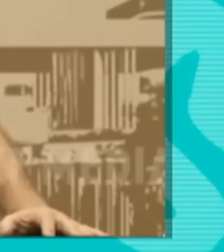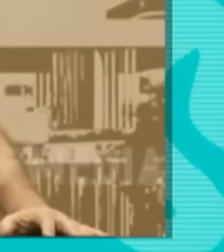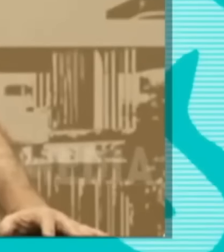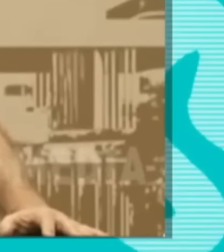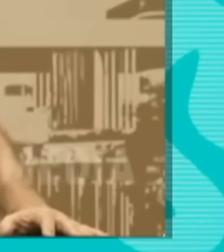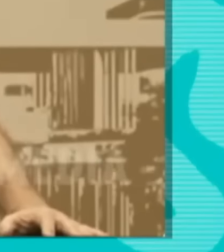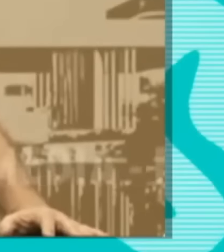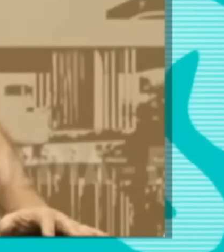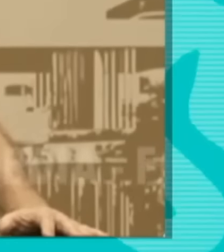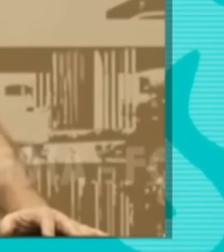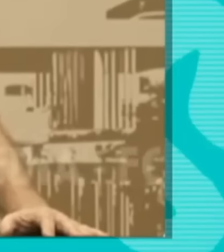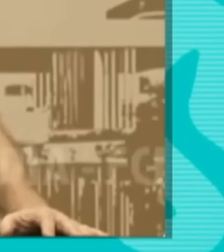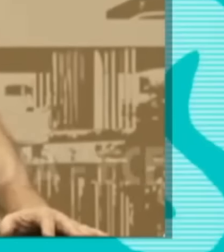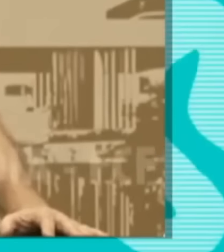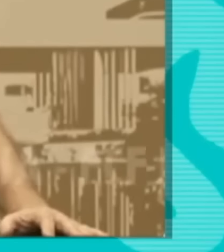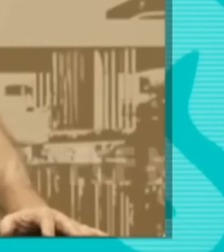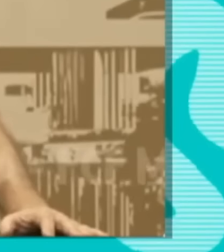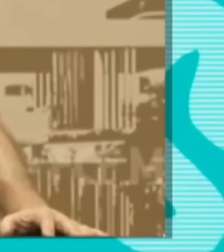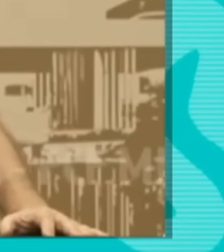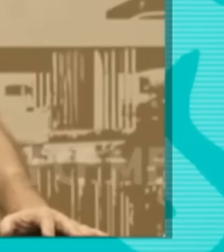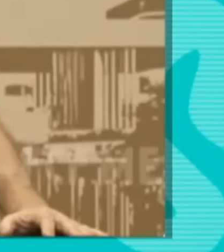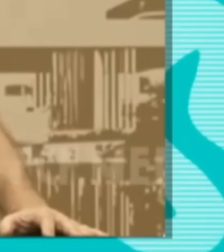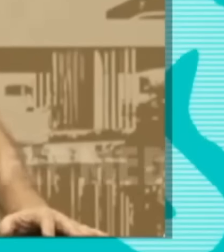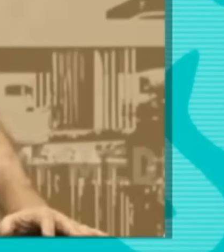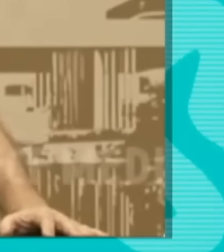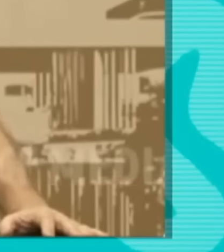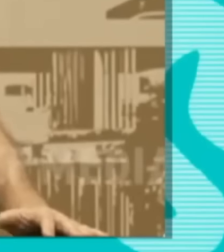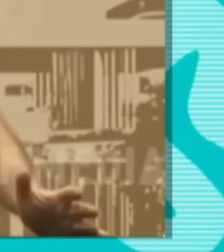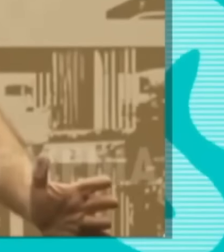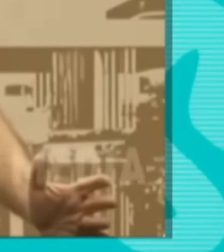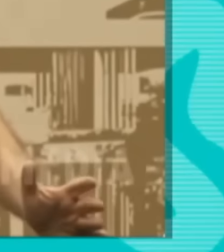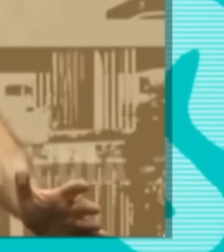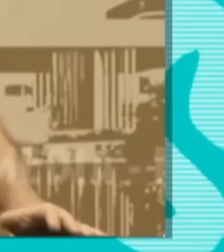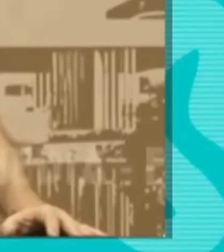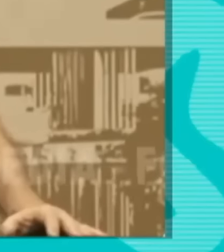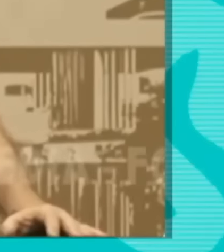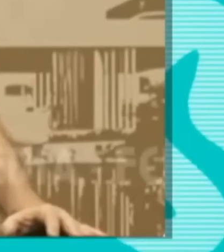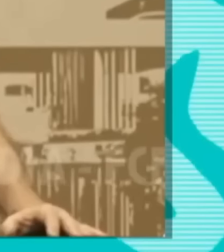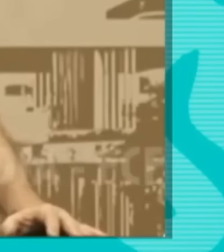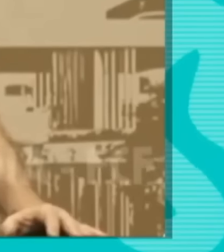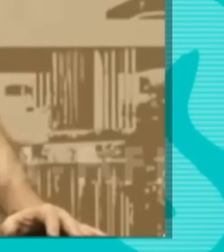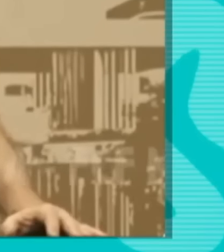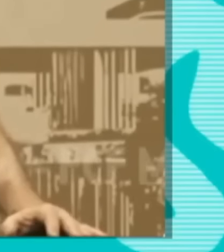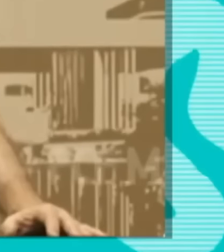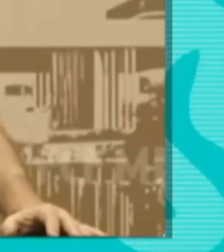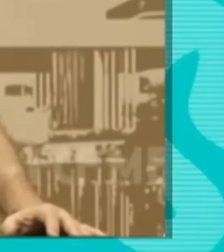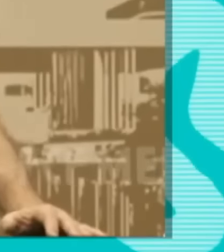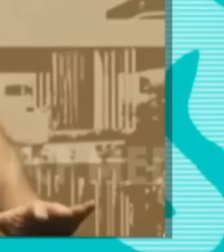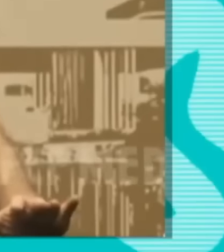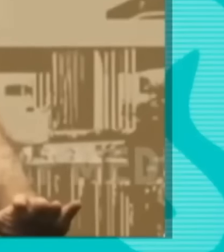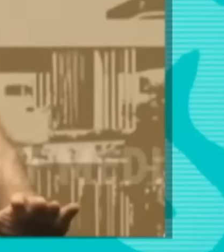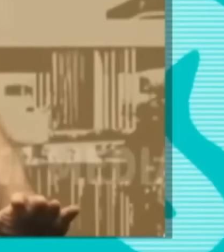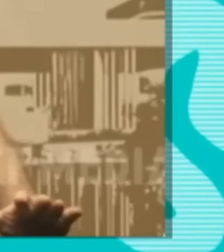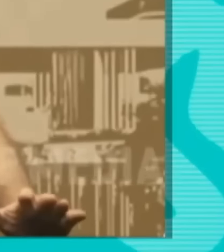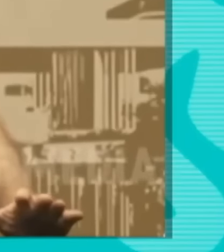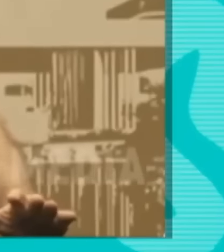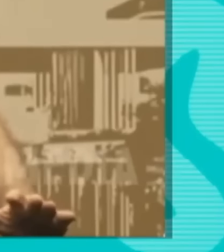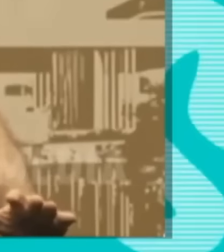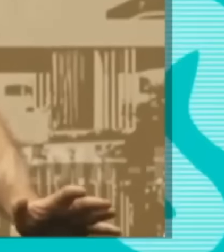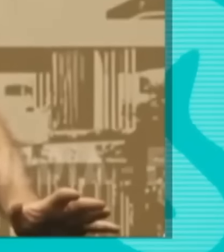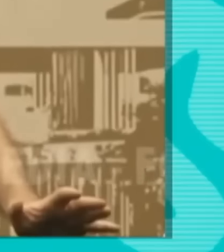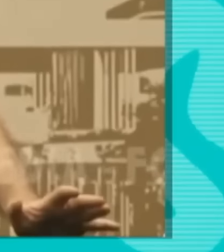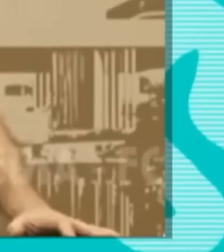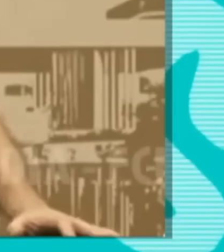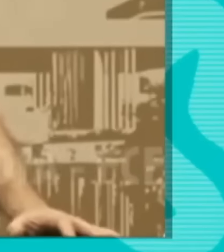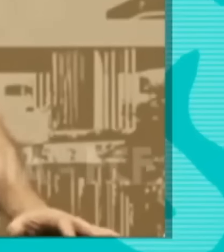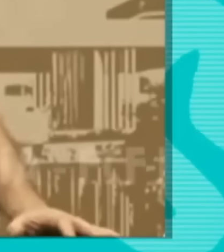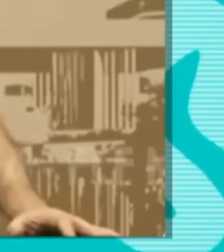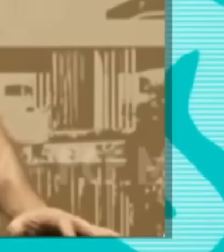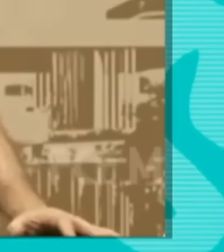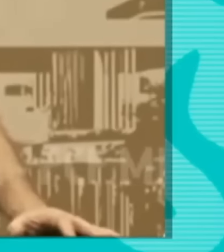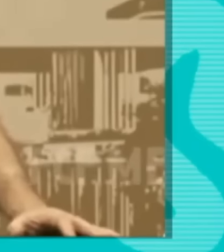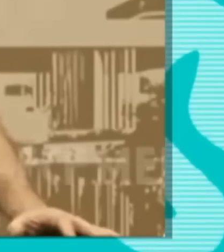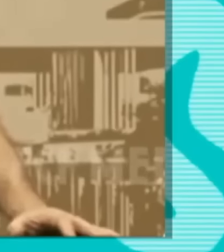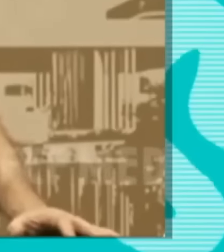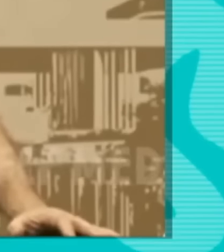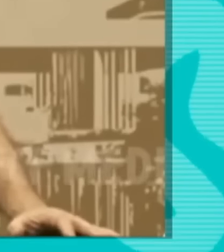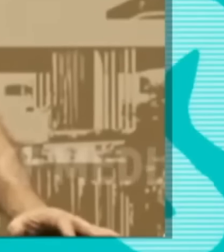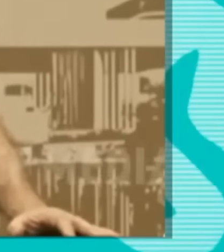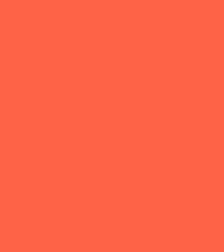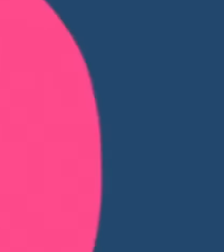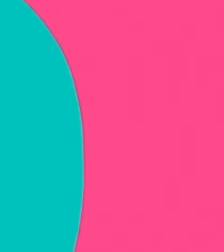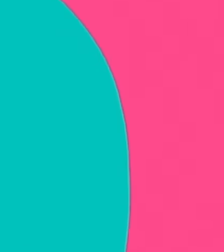eh en las autoridades y que estamos convencidos que todo se va a pasar de la mejor manera posible.